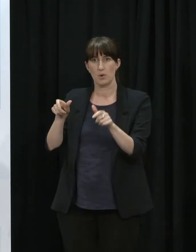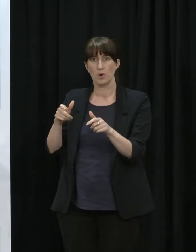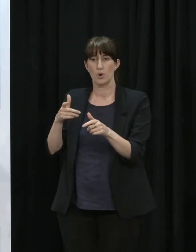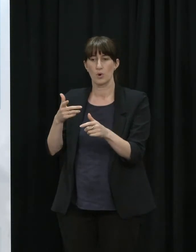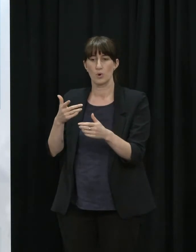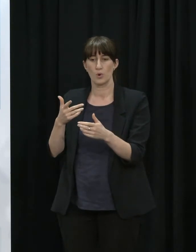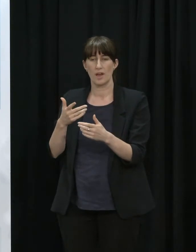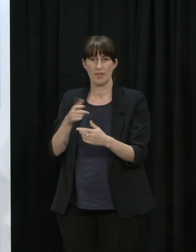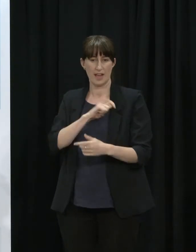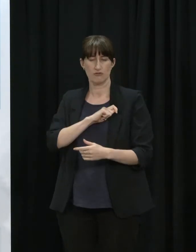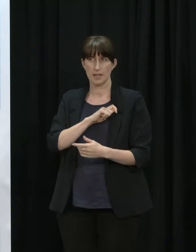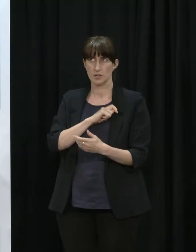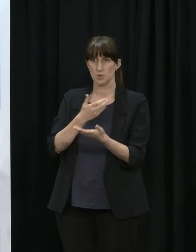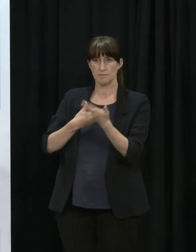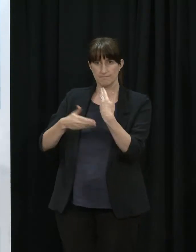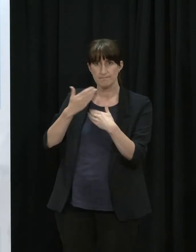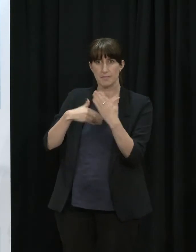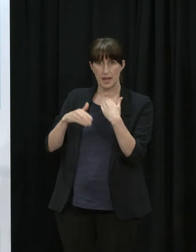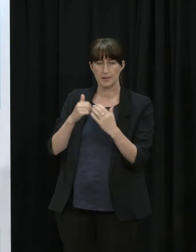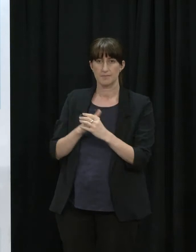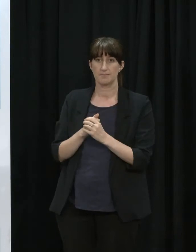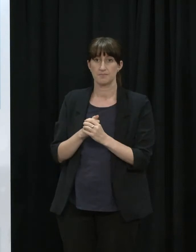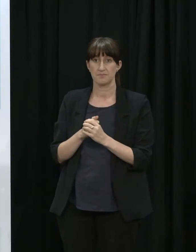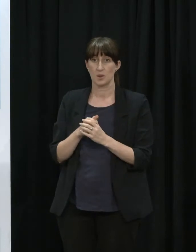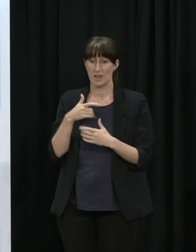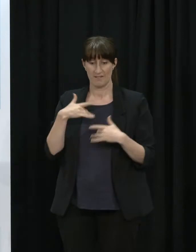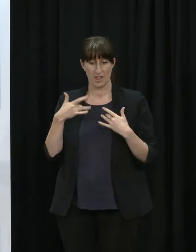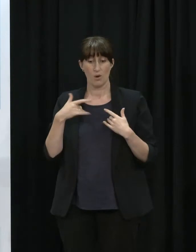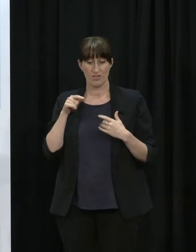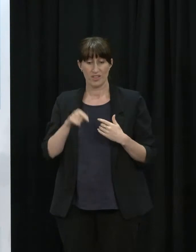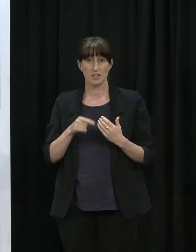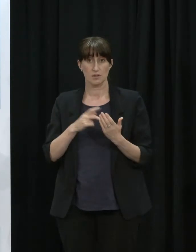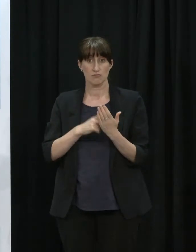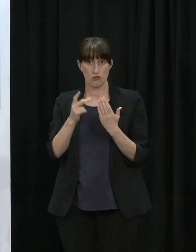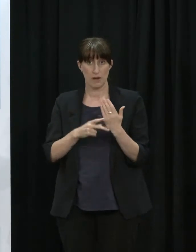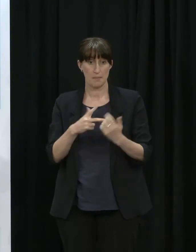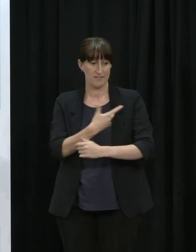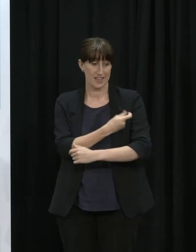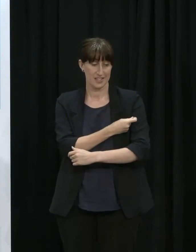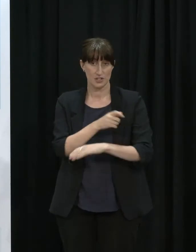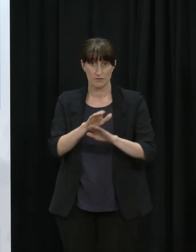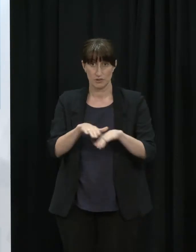nga kaitiaki i nga korero pono me te korerorero mo tera nga korero me nga tangata e